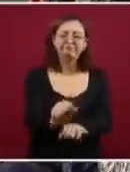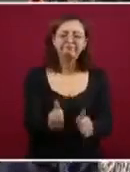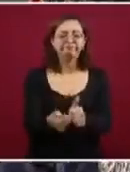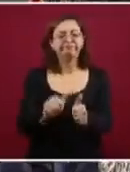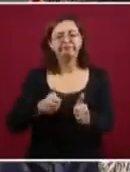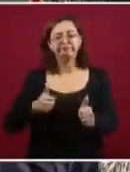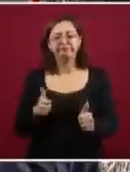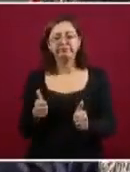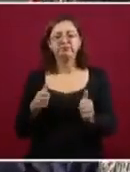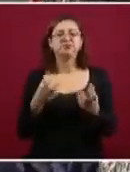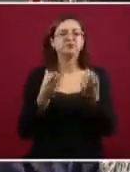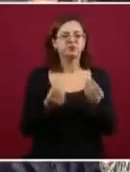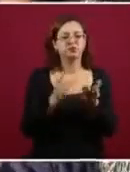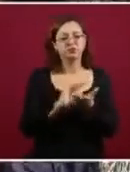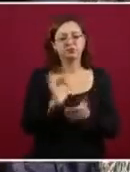Bueno, acerca de lo del agua.